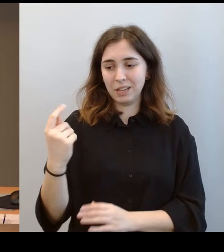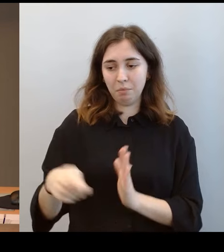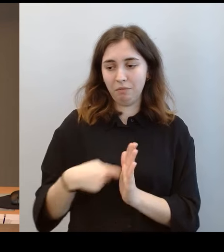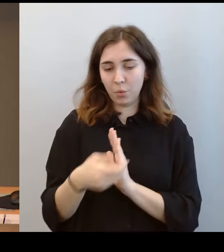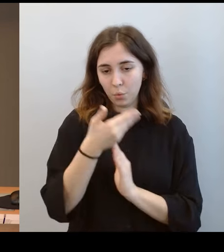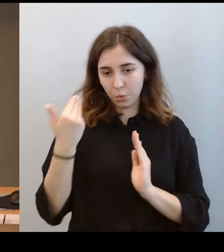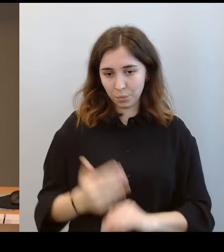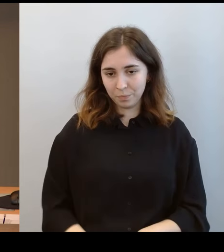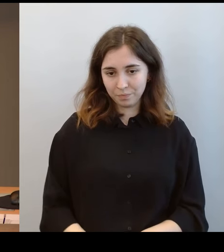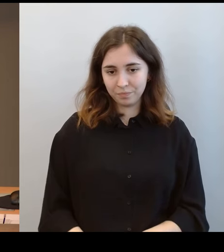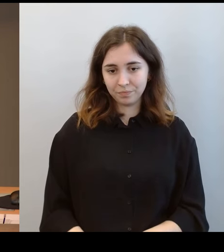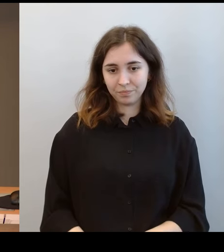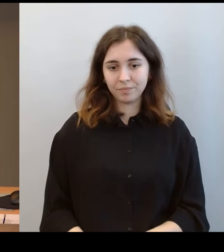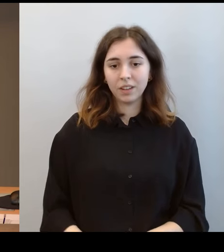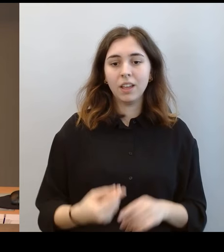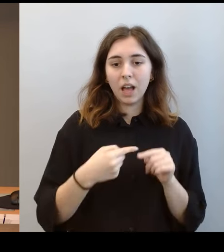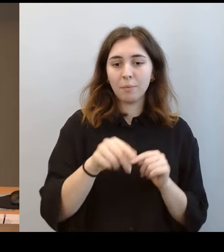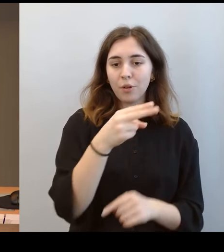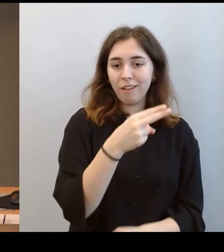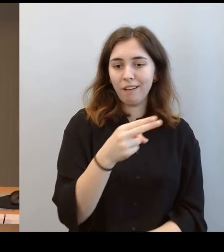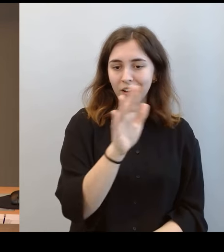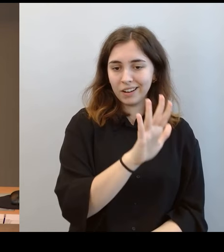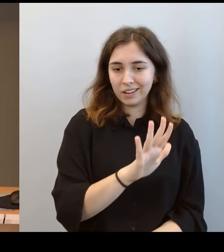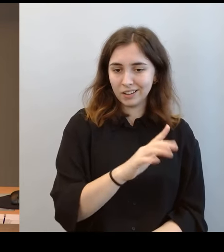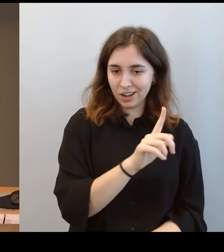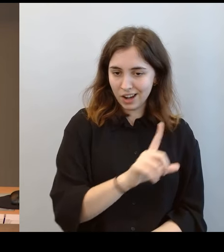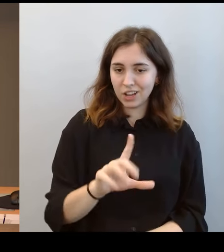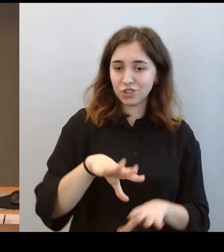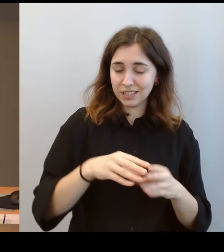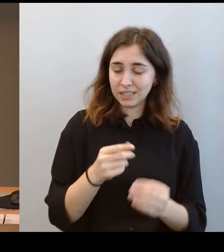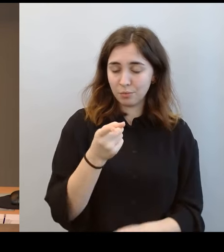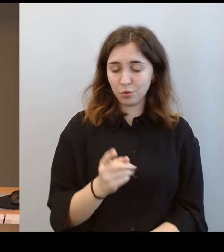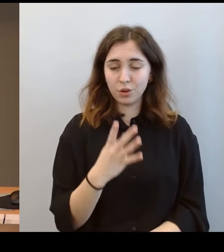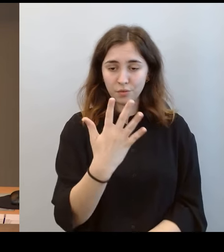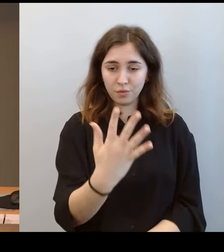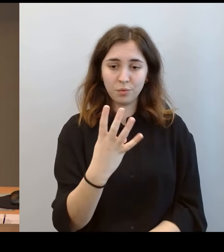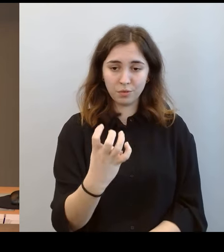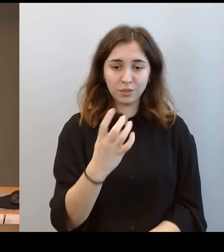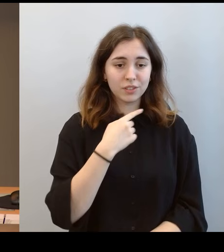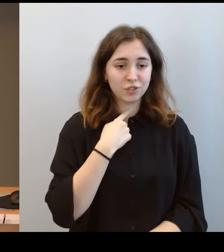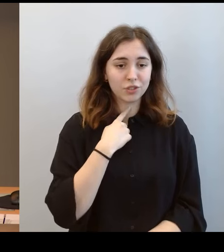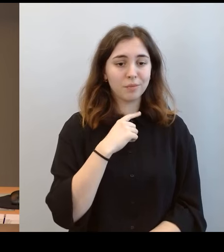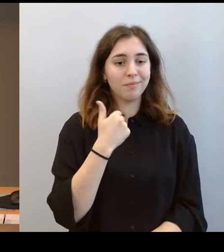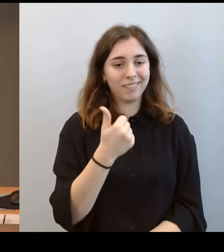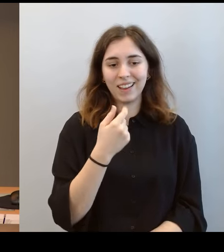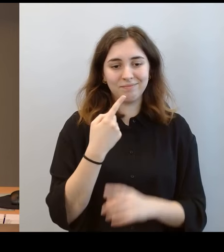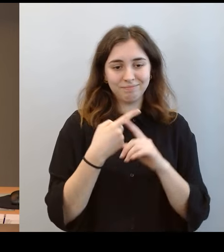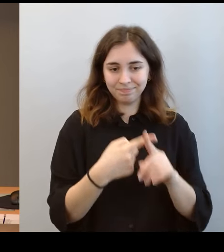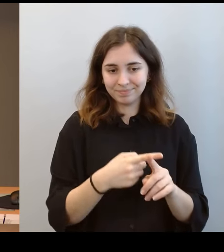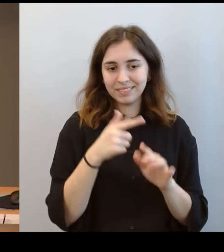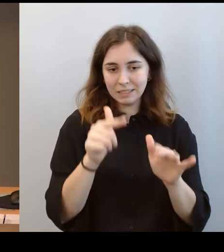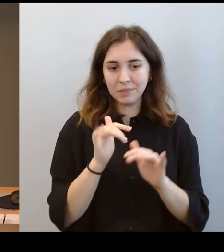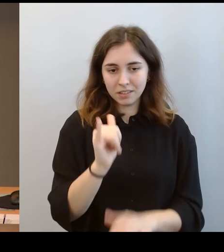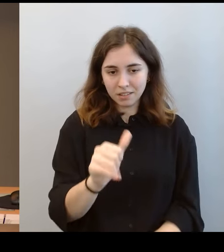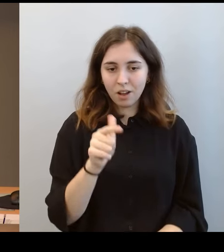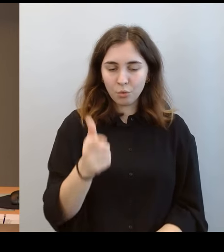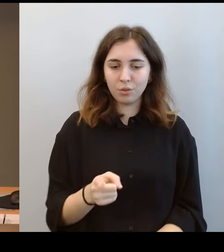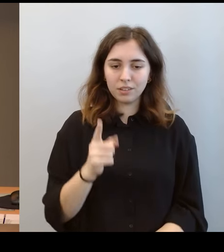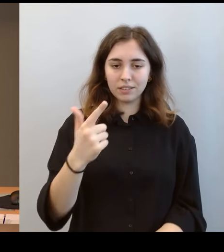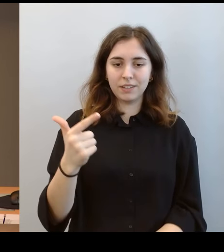ebenfalls 145 Stimmen. Eine ungültige, 17 Ja-Stimmen 122 Neinstimmen, fünf Enthaltungen. Damit ist doch Herr Latsch nicht gewählt